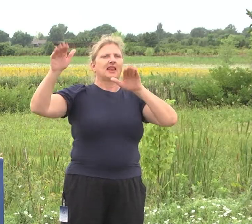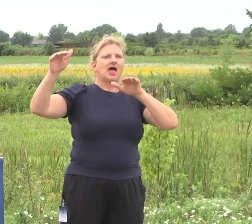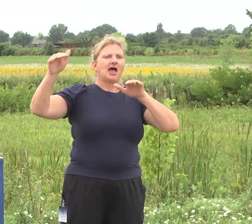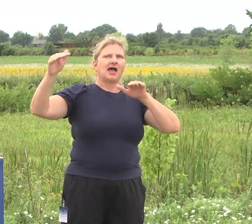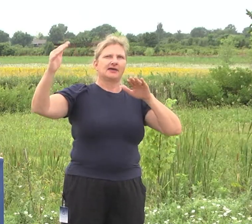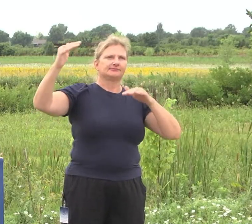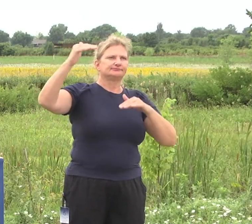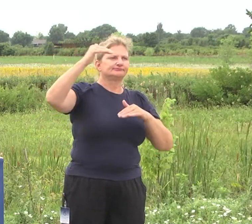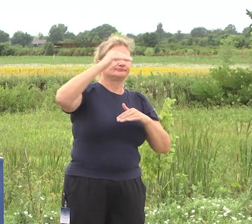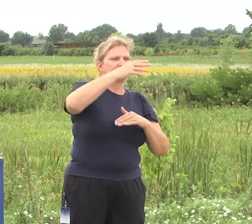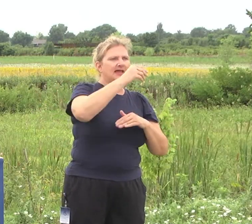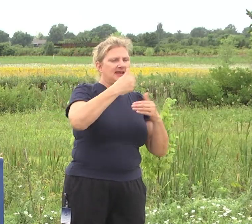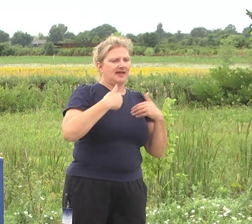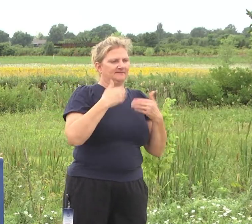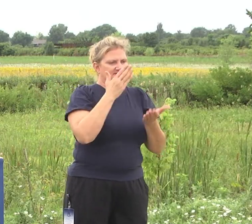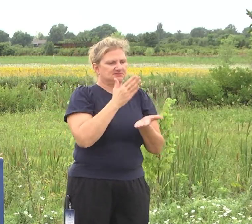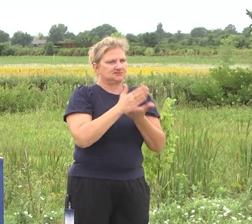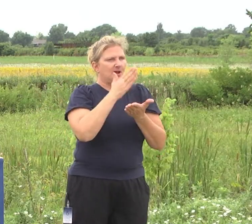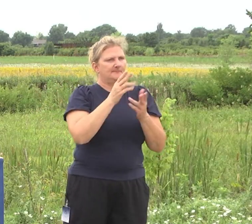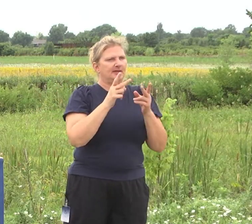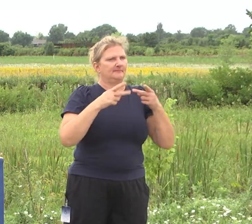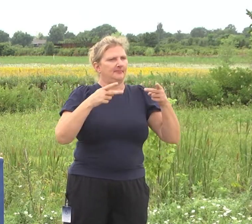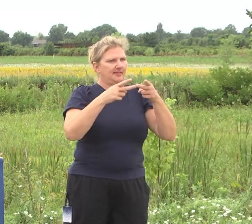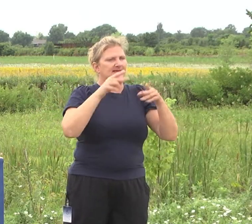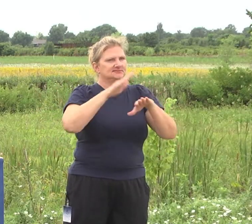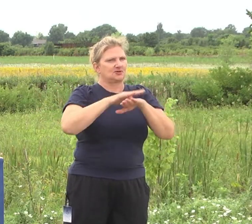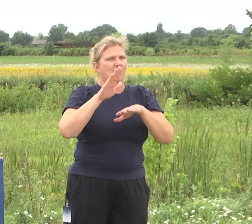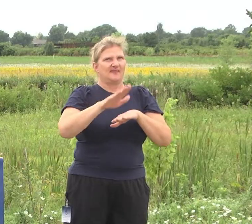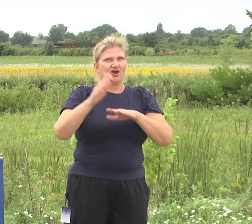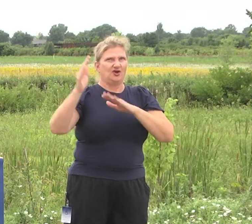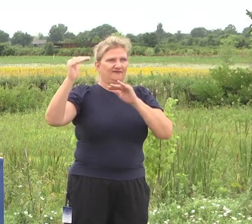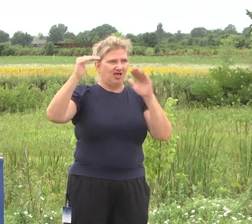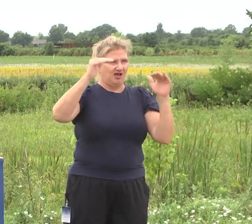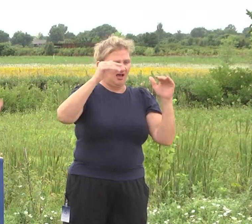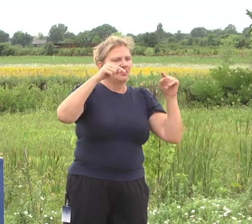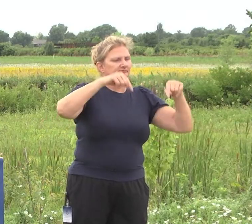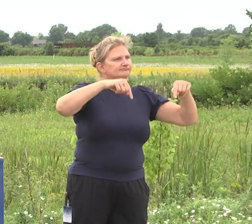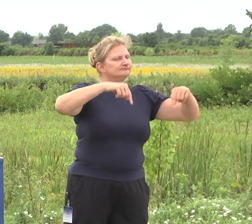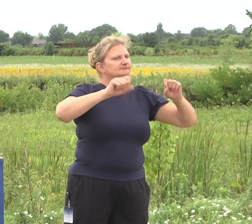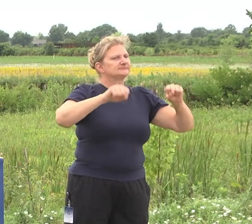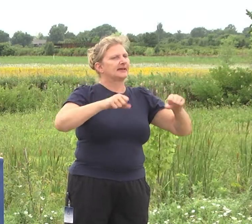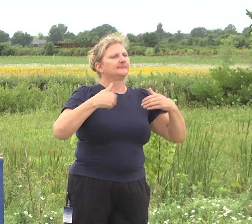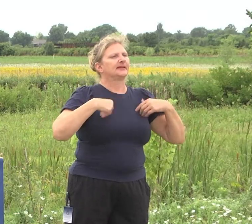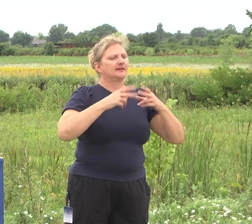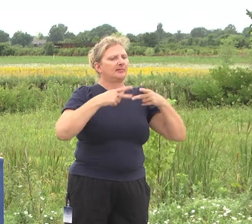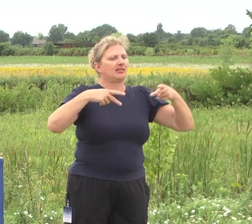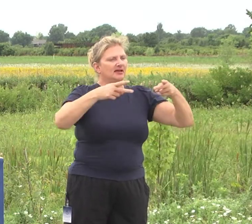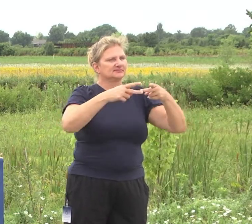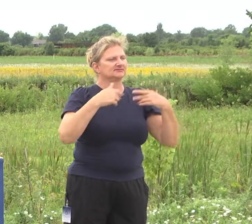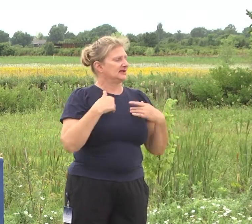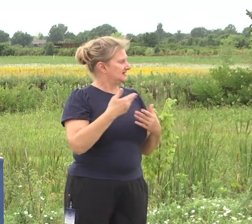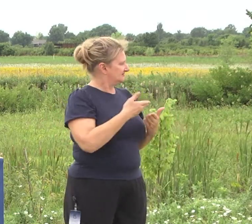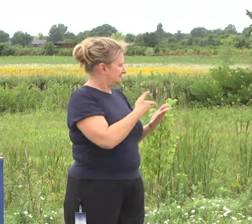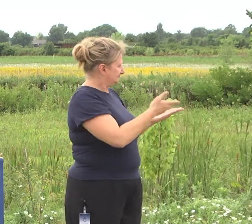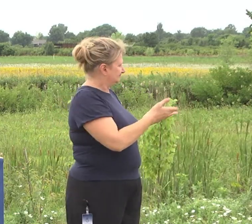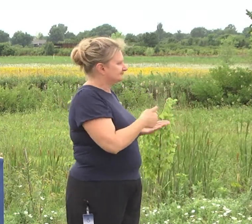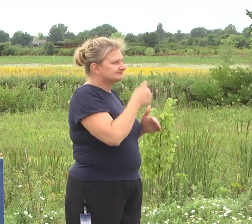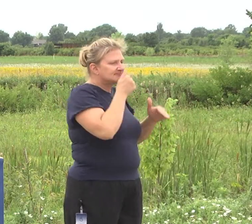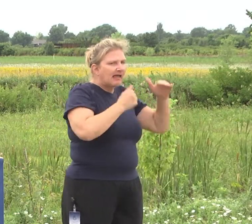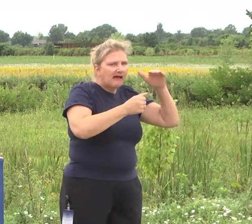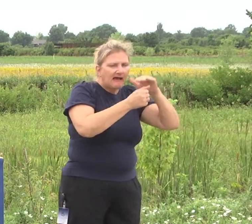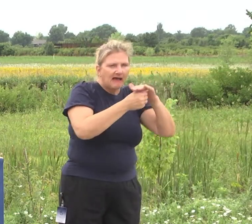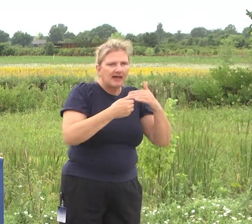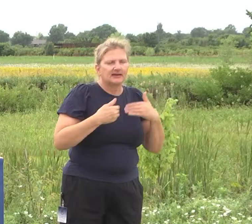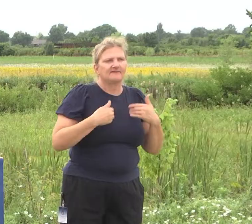es una zona segura para ellas. Pueden estar entre los pastos cálidos. Y eso